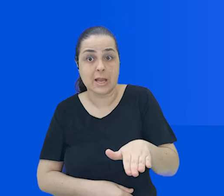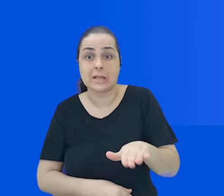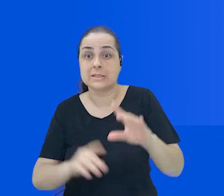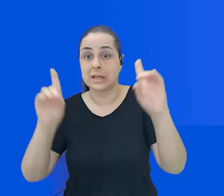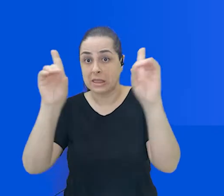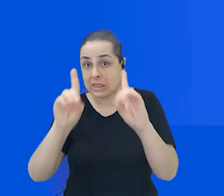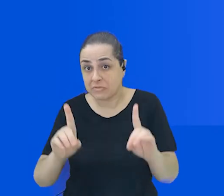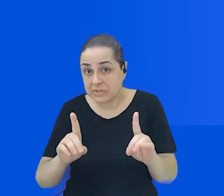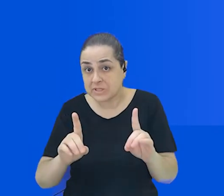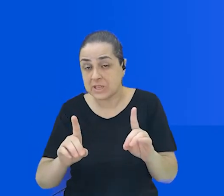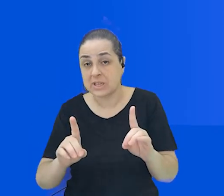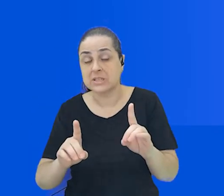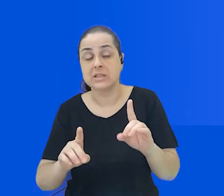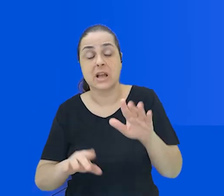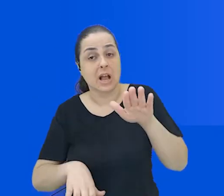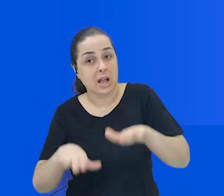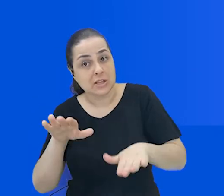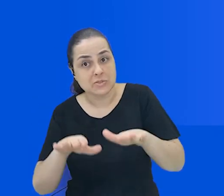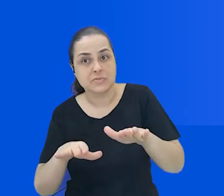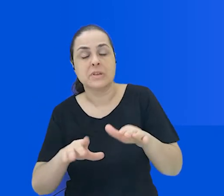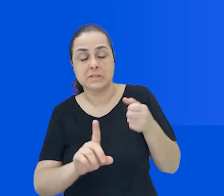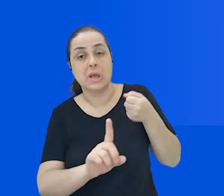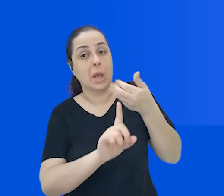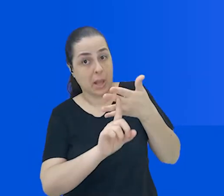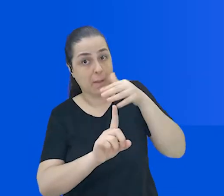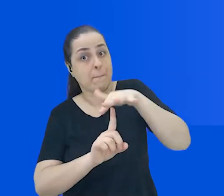Isso tudo é repertório e às vezes a gente fica muito limitado